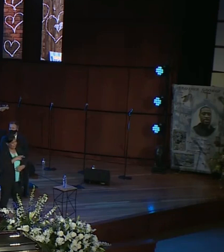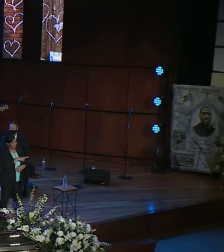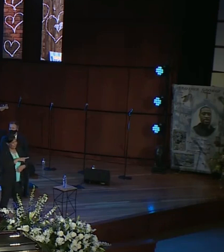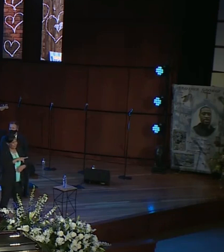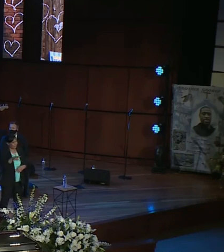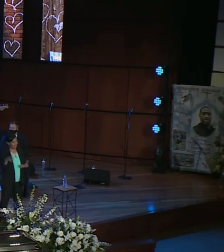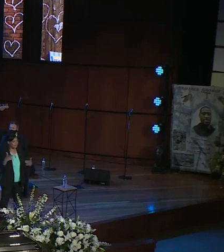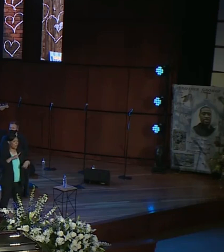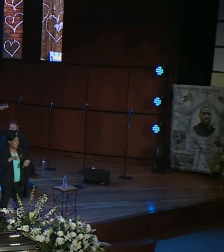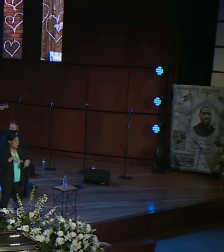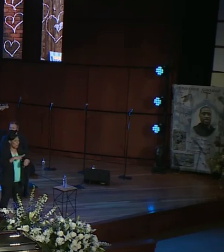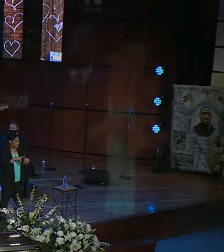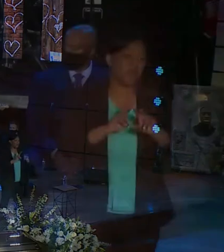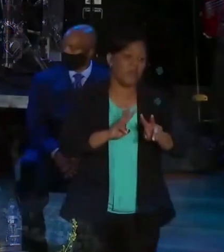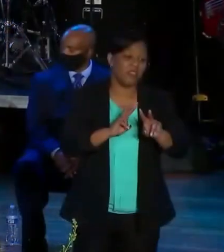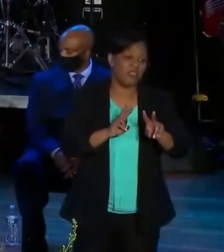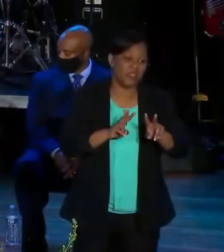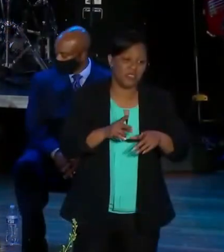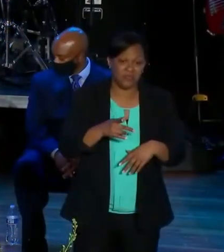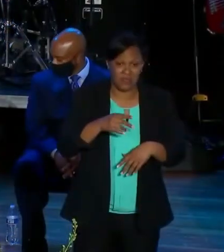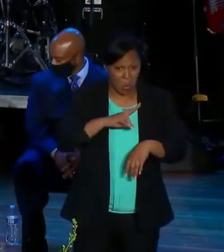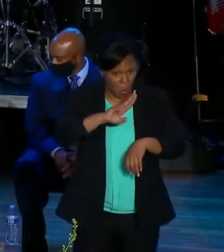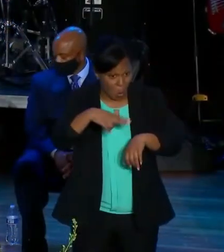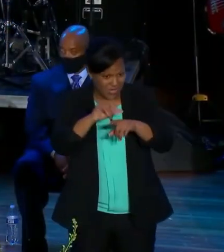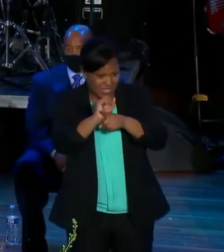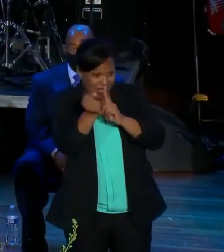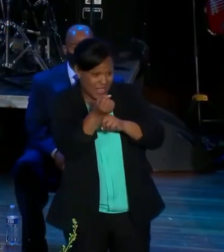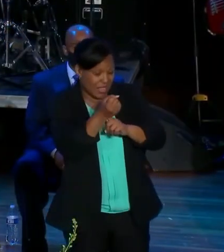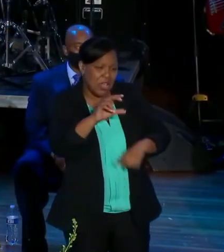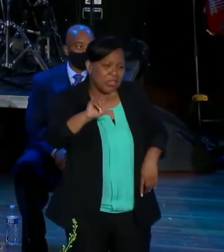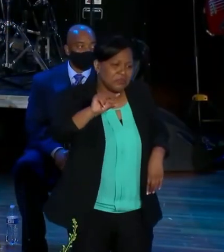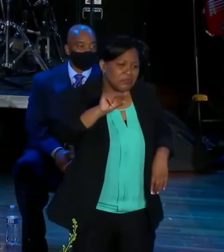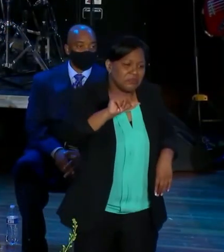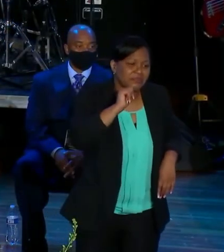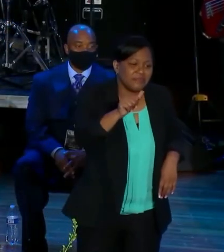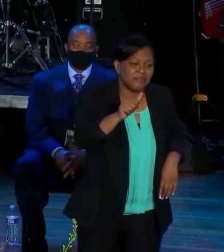Men det är alldeles för vanligt. Och vi behöver ta itu med det